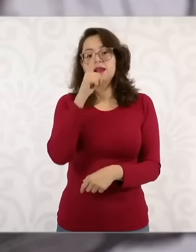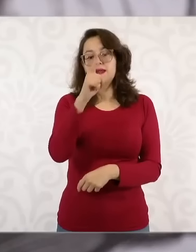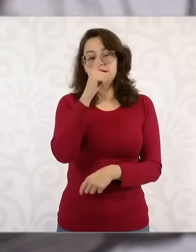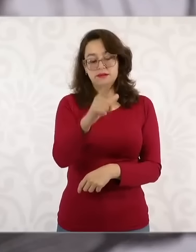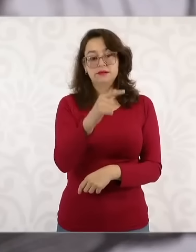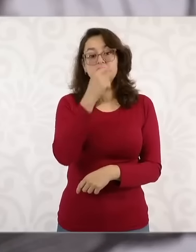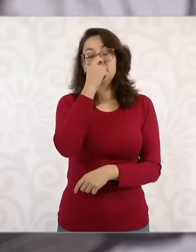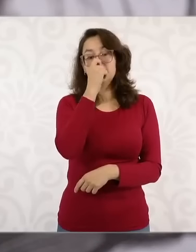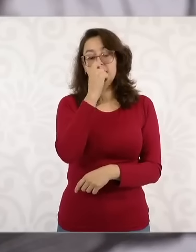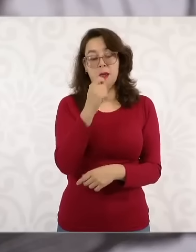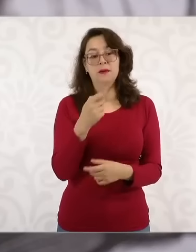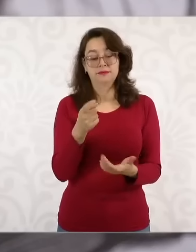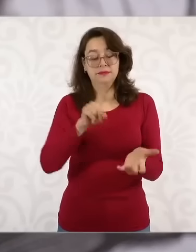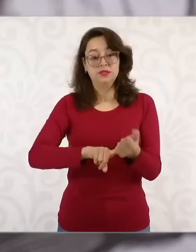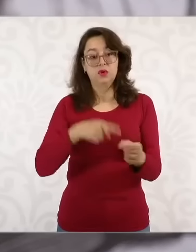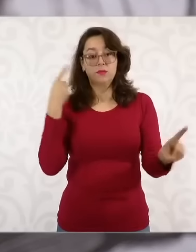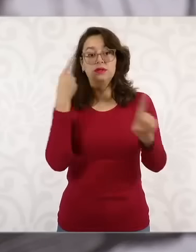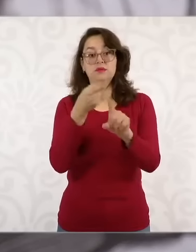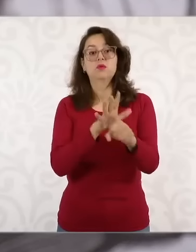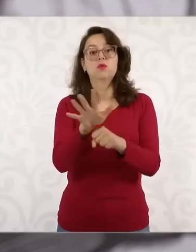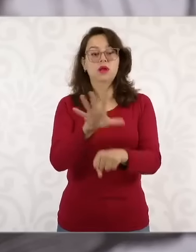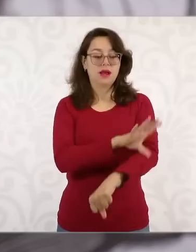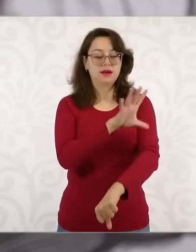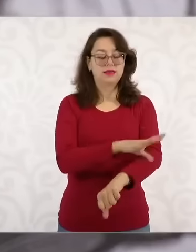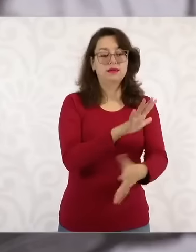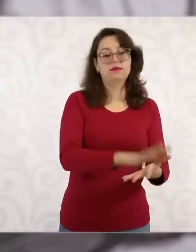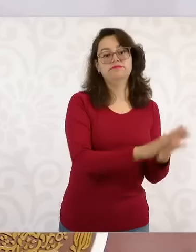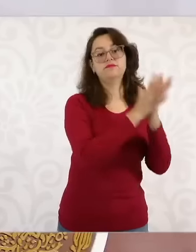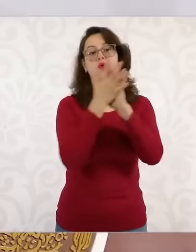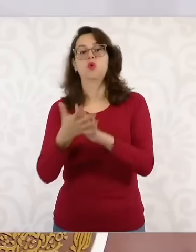hacia fuentes renovables de energía para con esto poder contribuir a la disminución de los gases